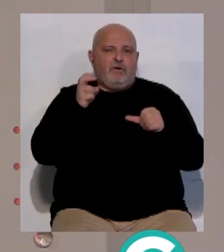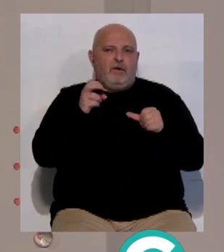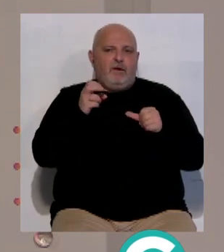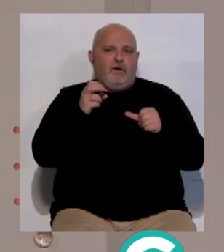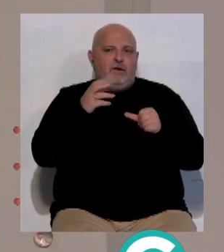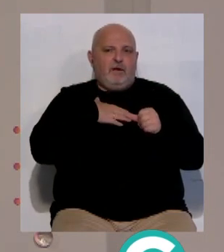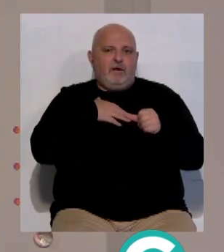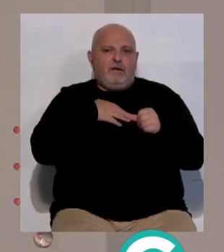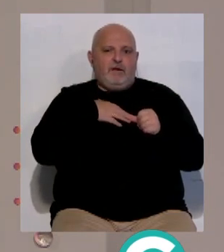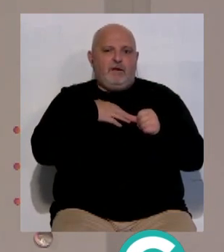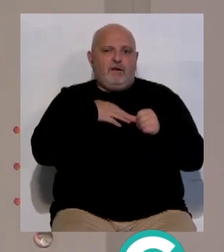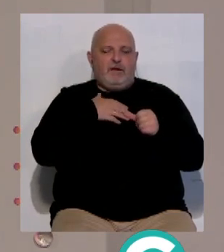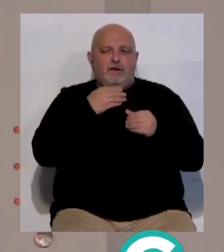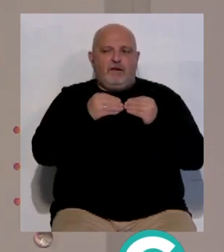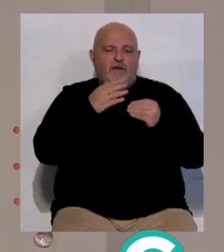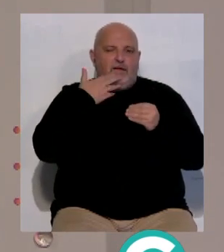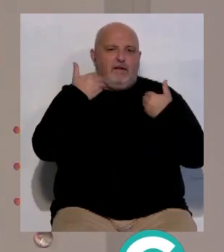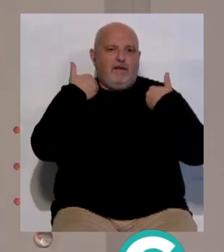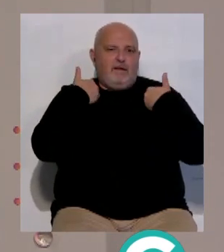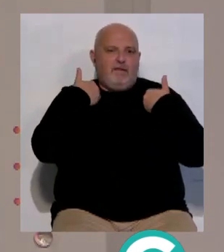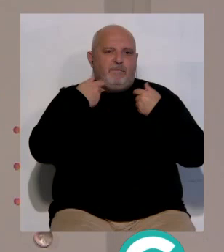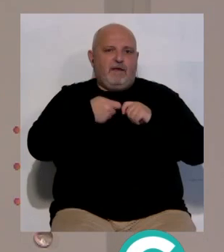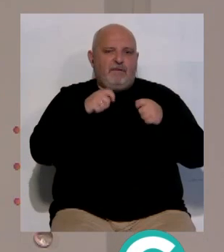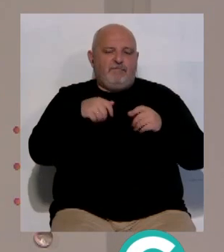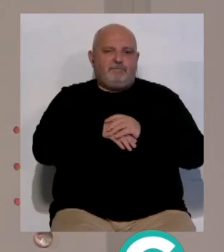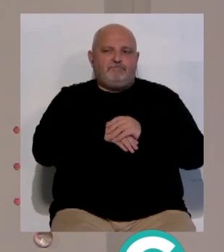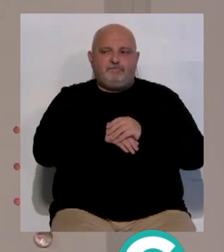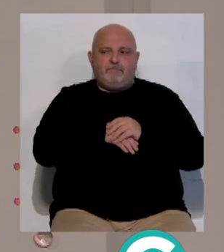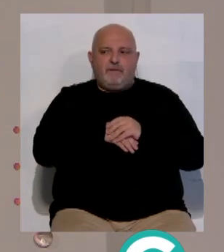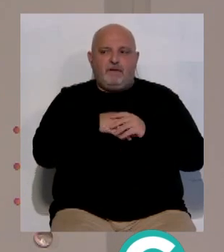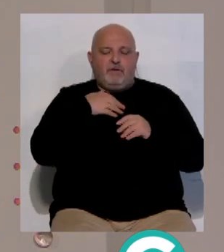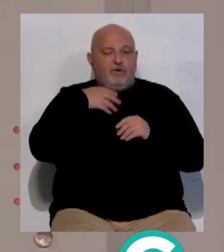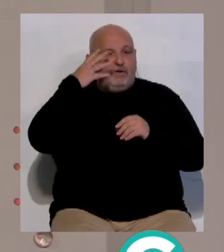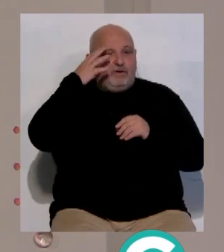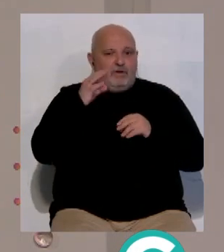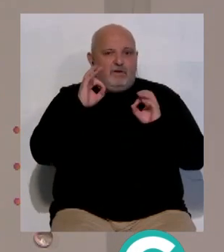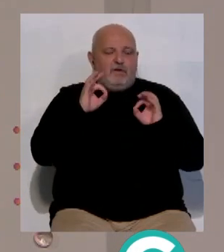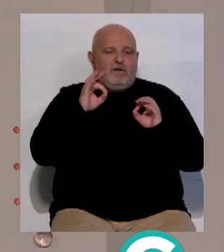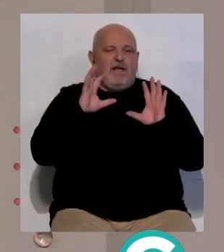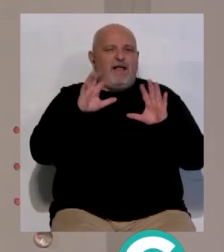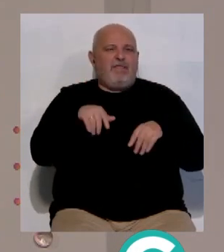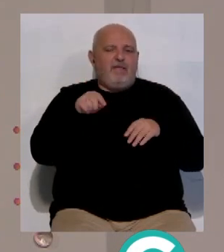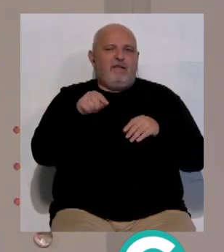como el paso de el caso de de getafe no pero yo creo que vimos a a un c que que se le ven brotes